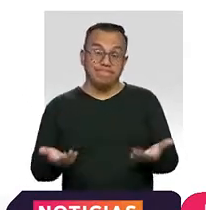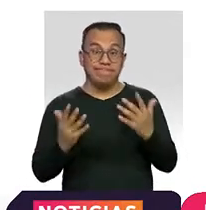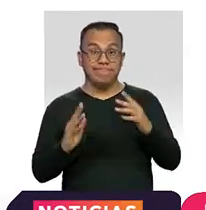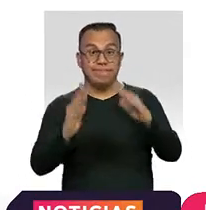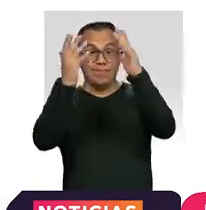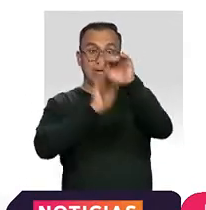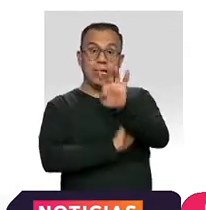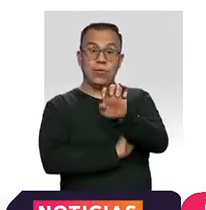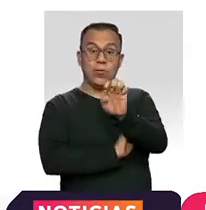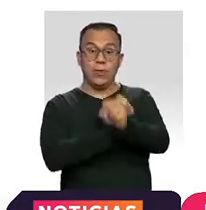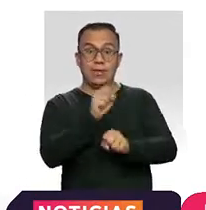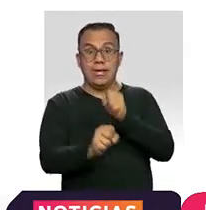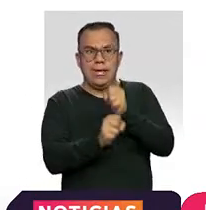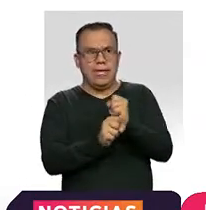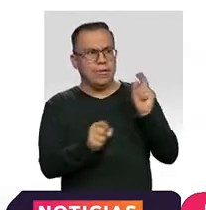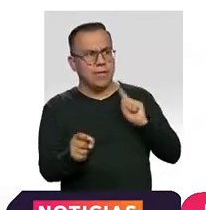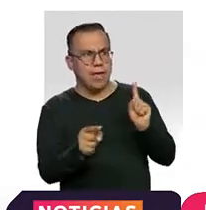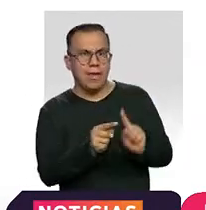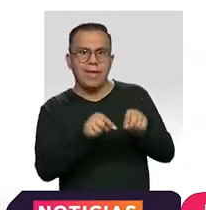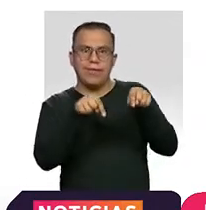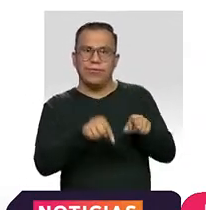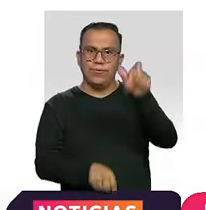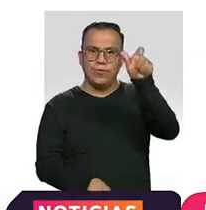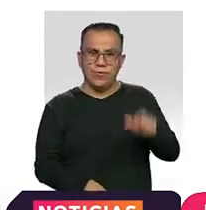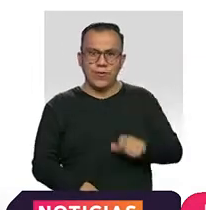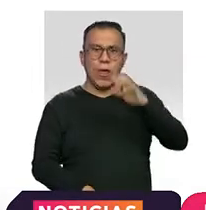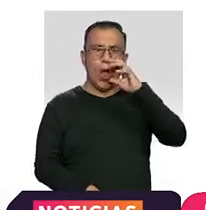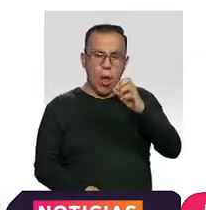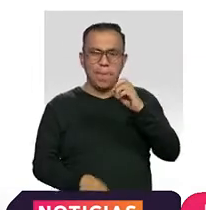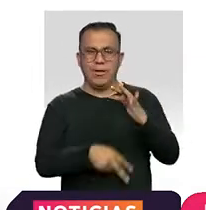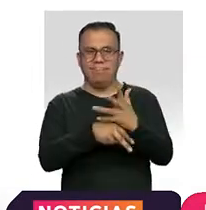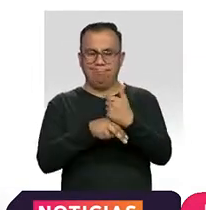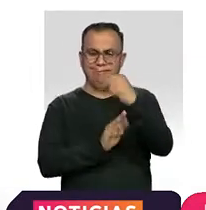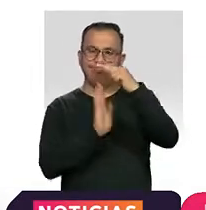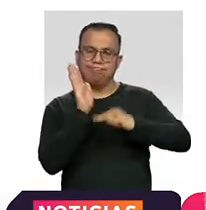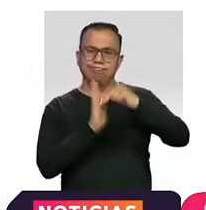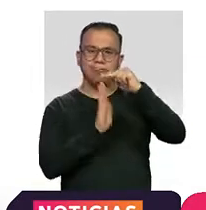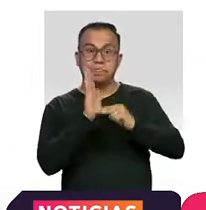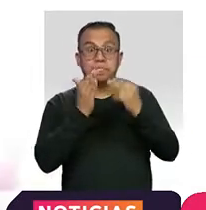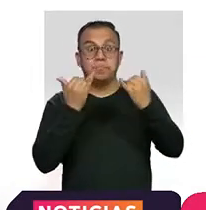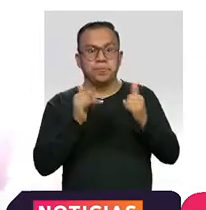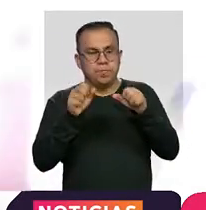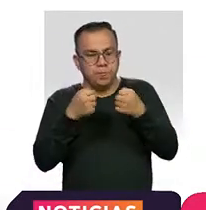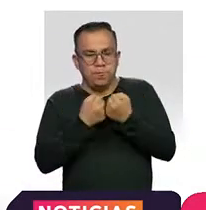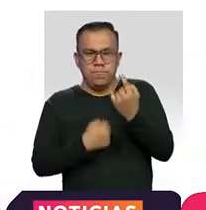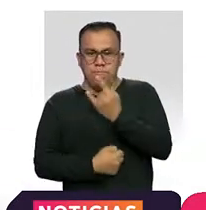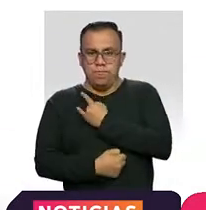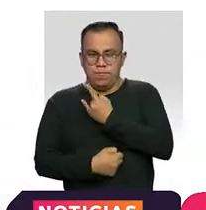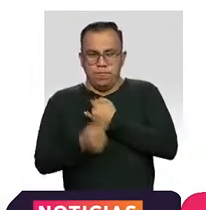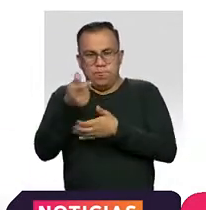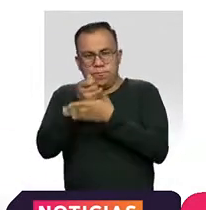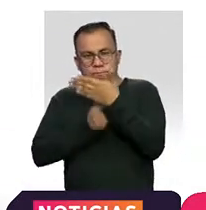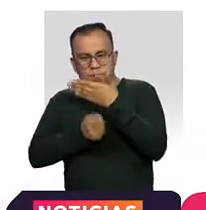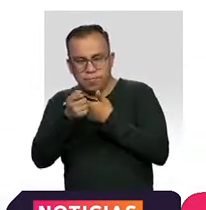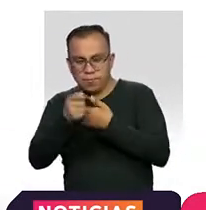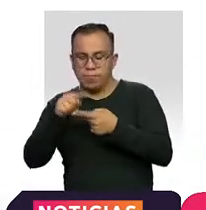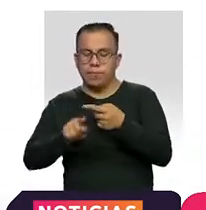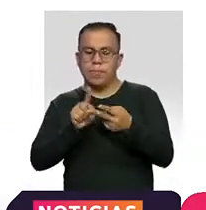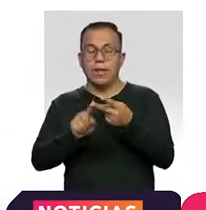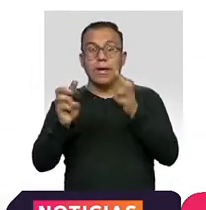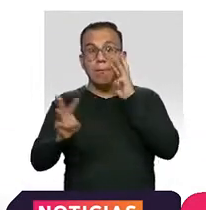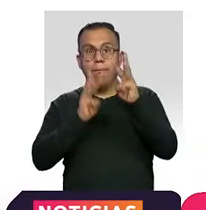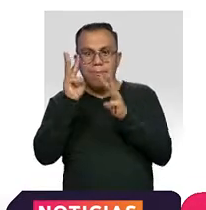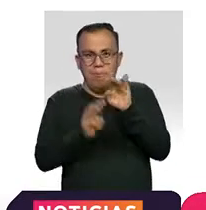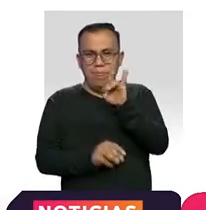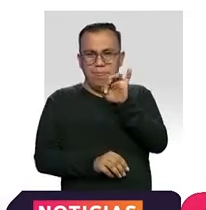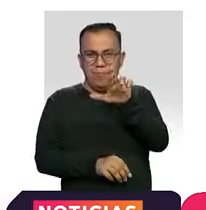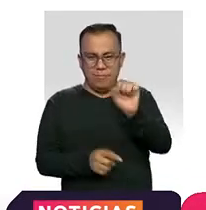QUE NOS ESTáN VIENDO ESTAMOS